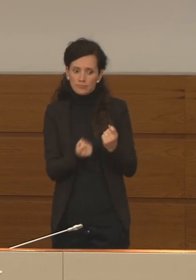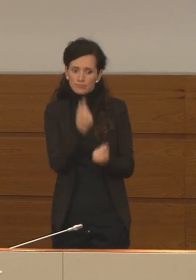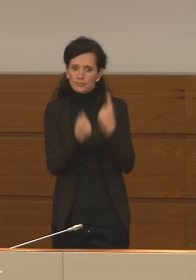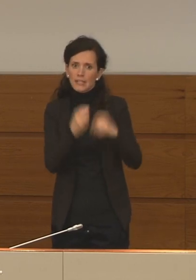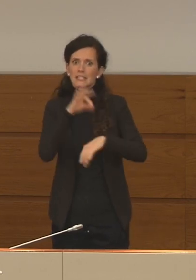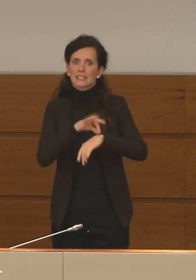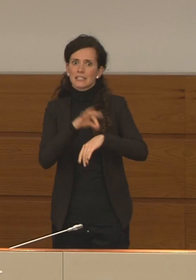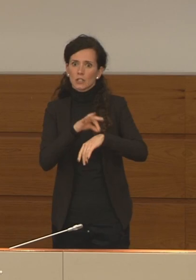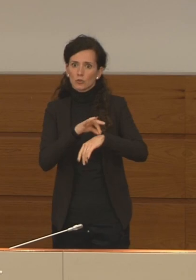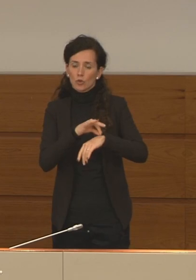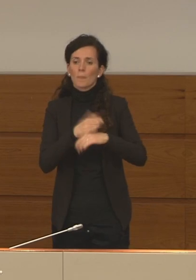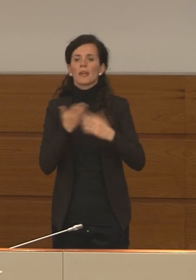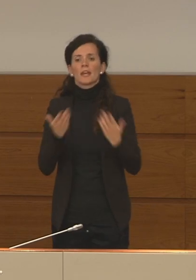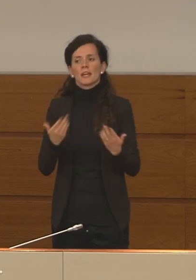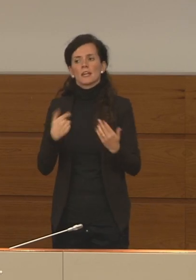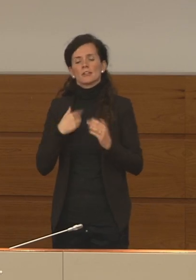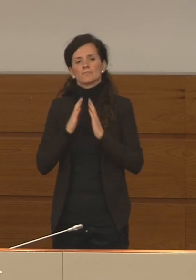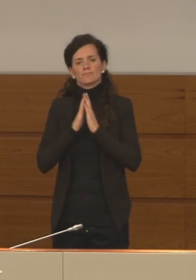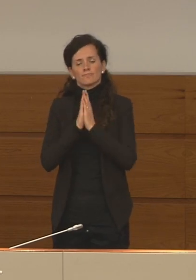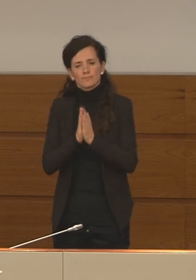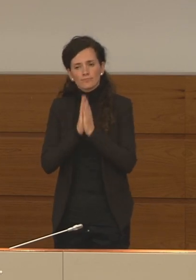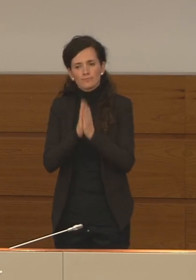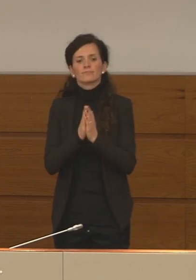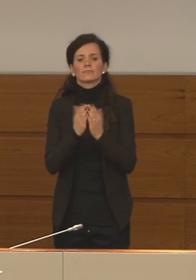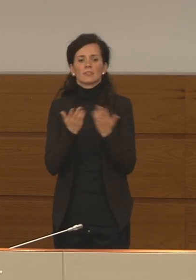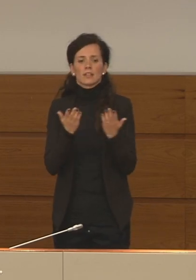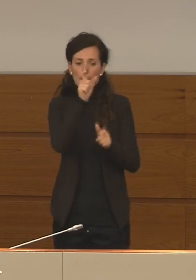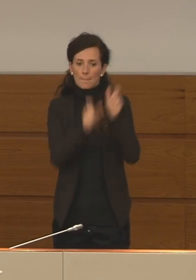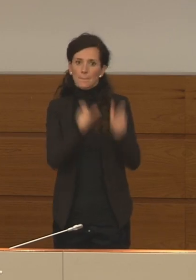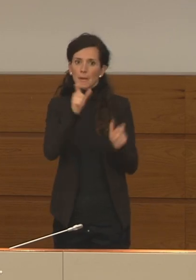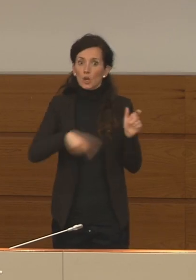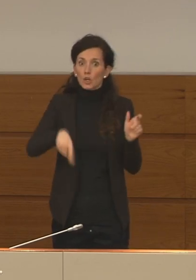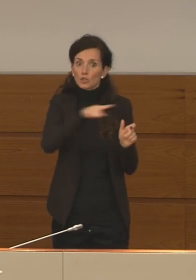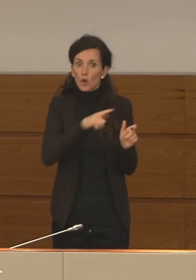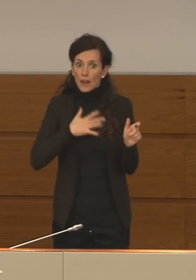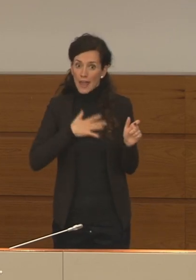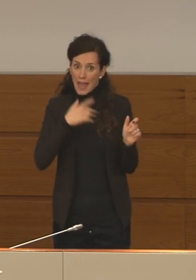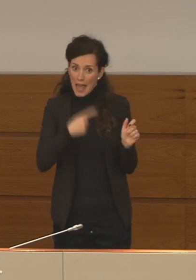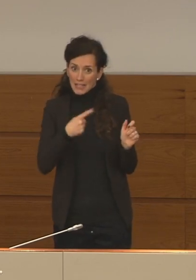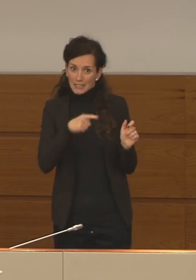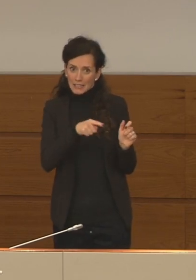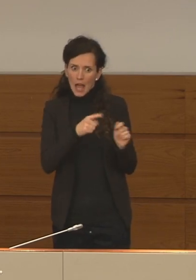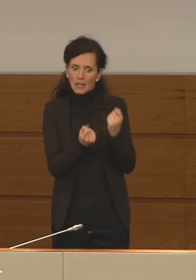raccomandazione è che le persone anziane che hanno questo tipo di sintomatologia